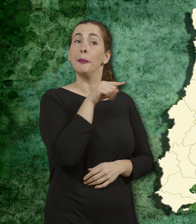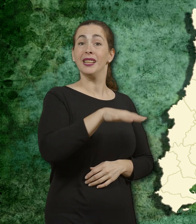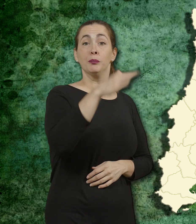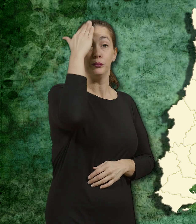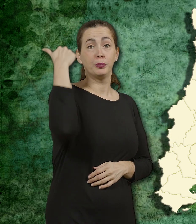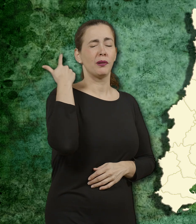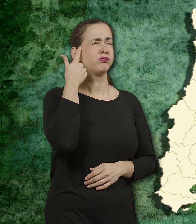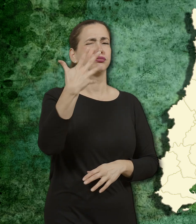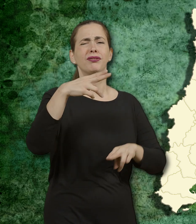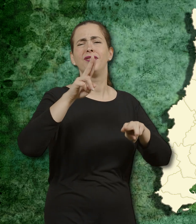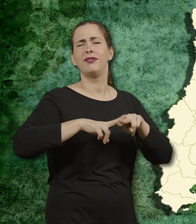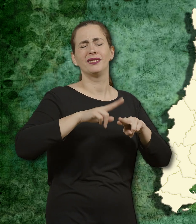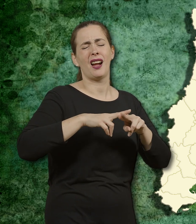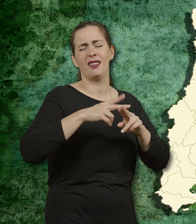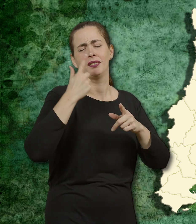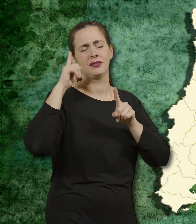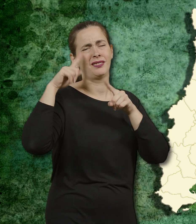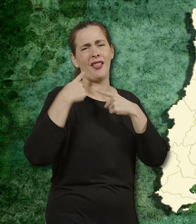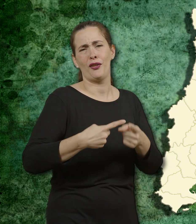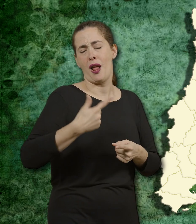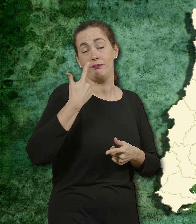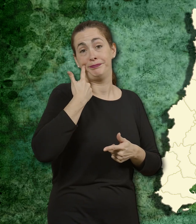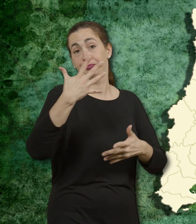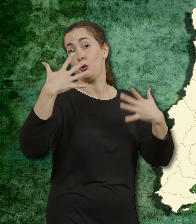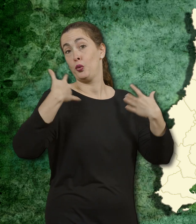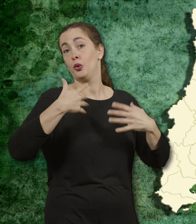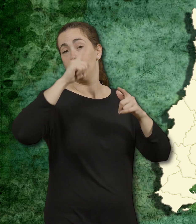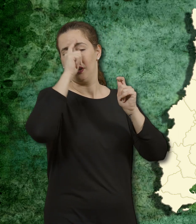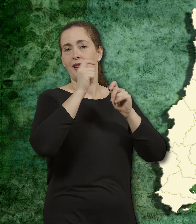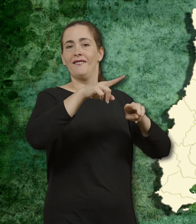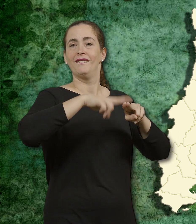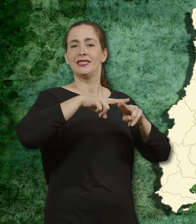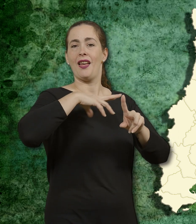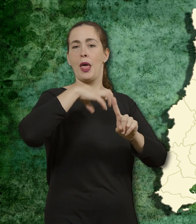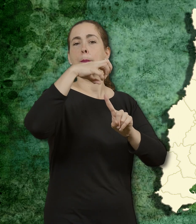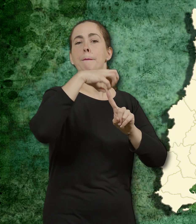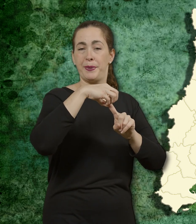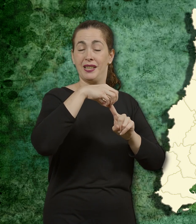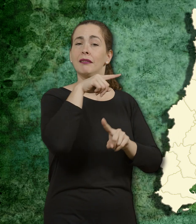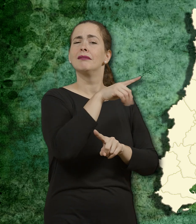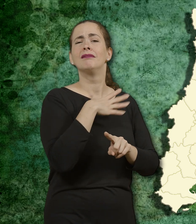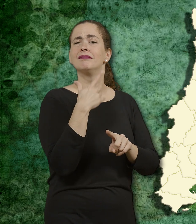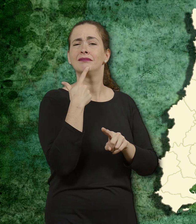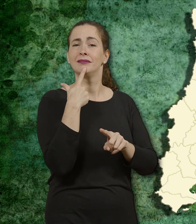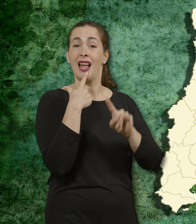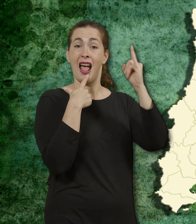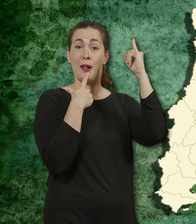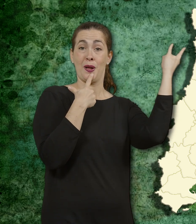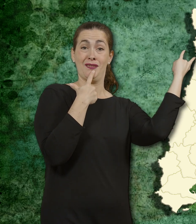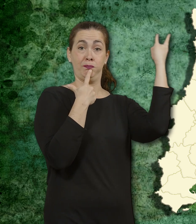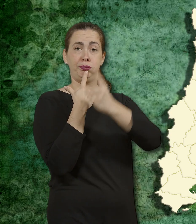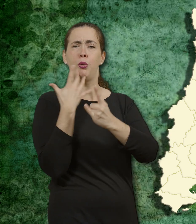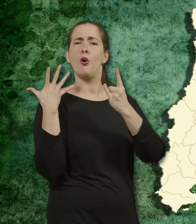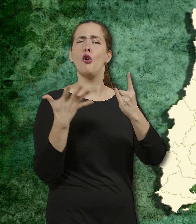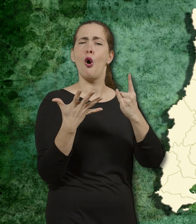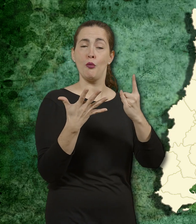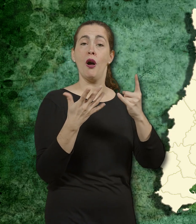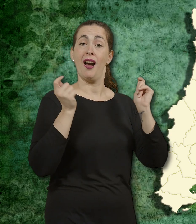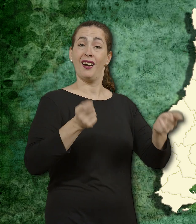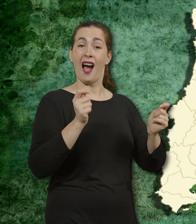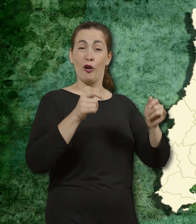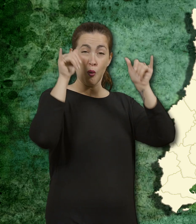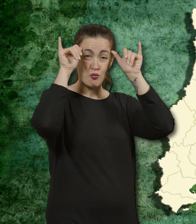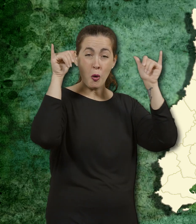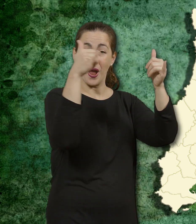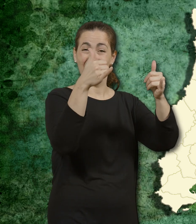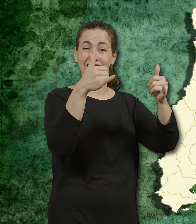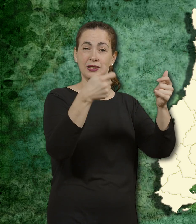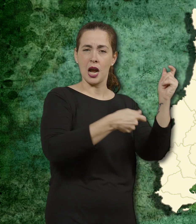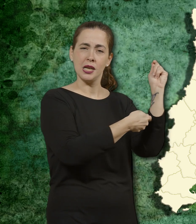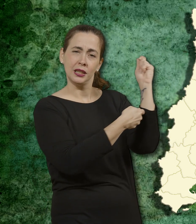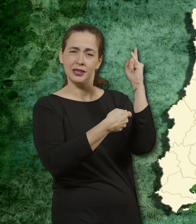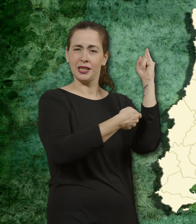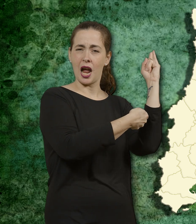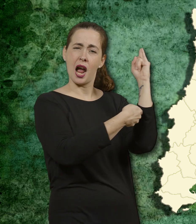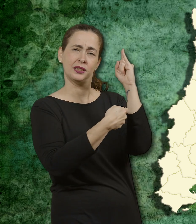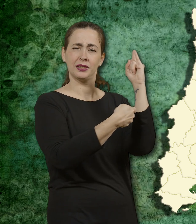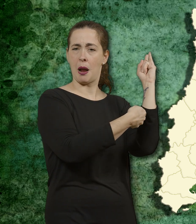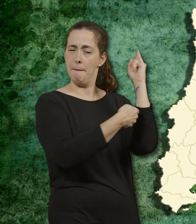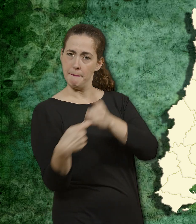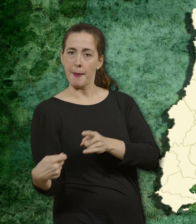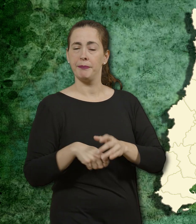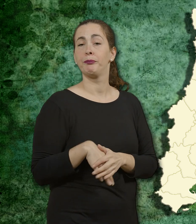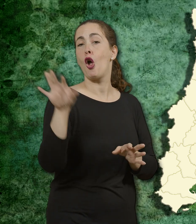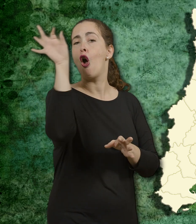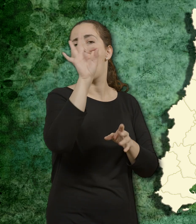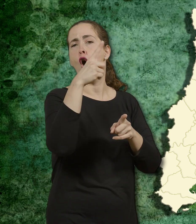La tradicional Festa del Pi, amb la baixada de l'arbre amb un carro estirat per bous,